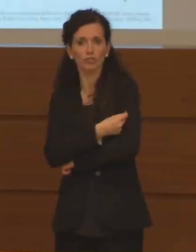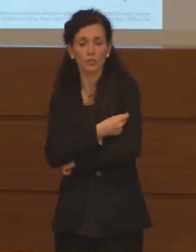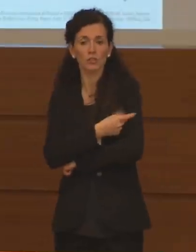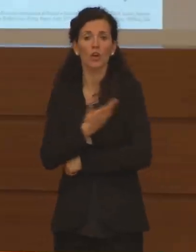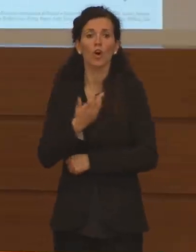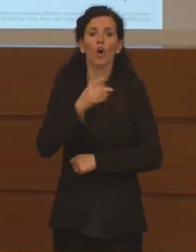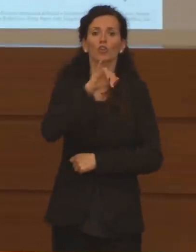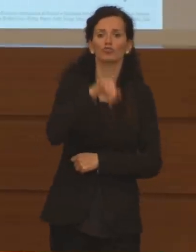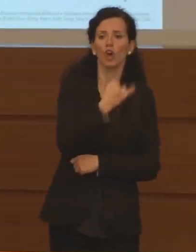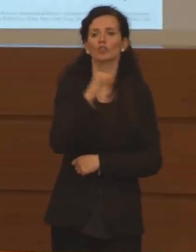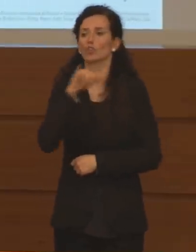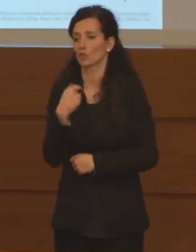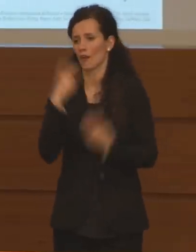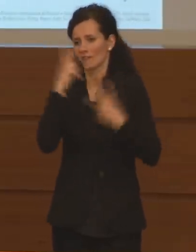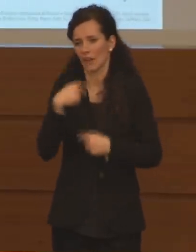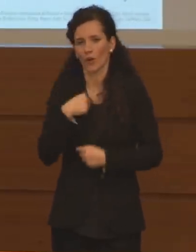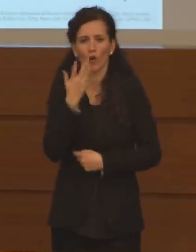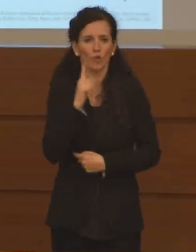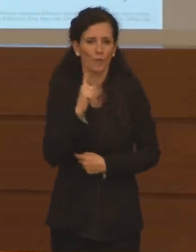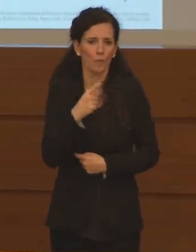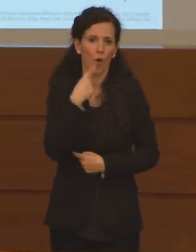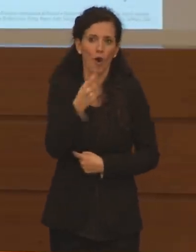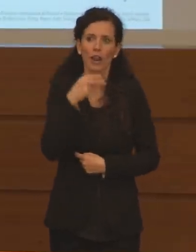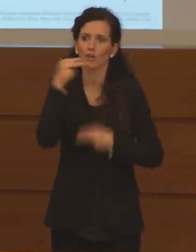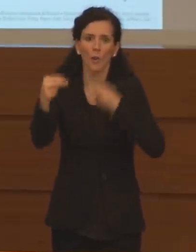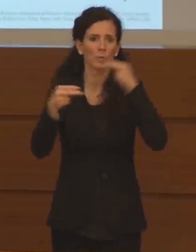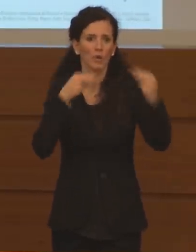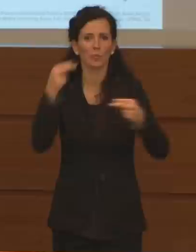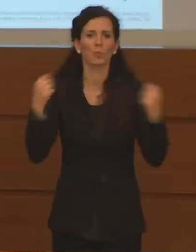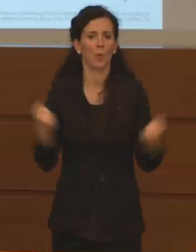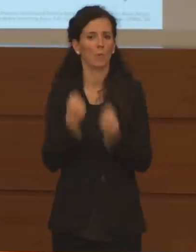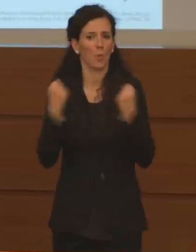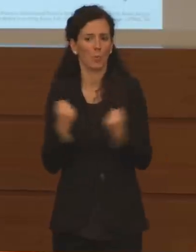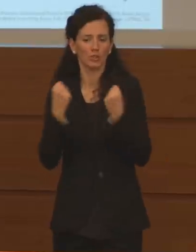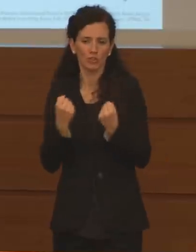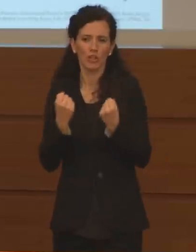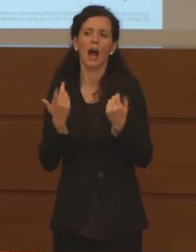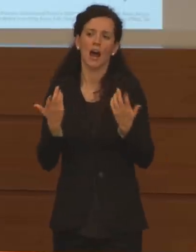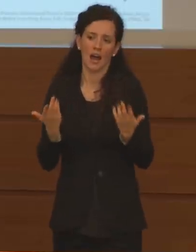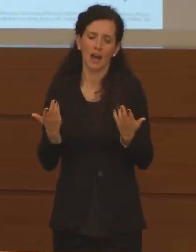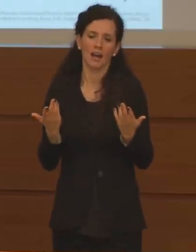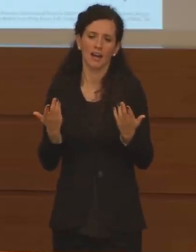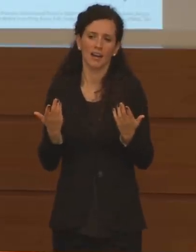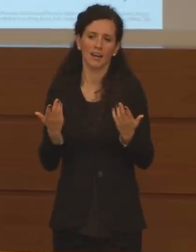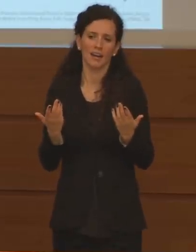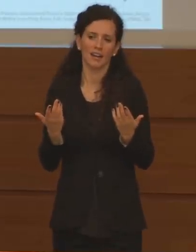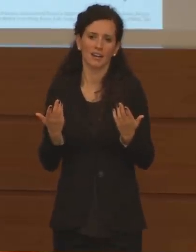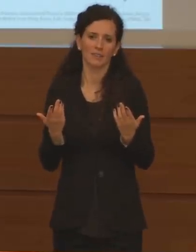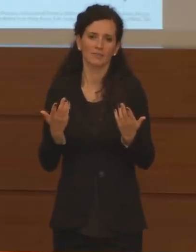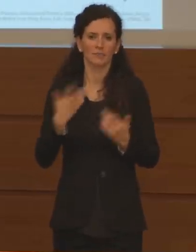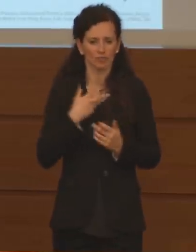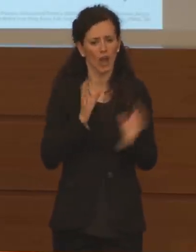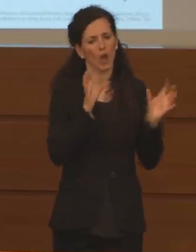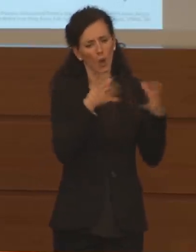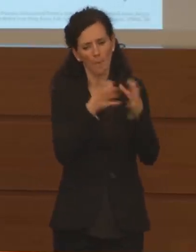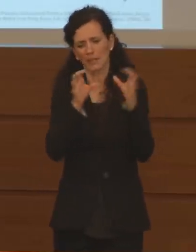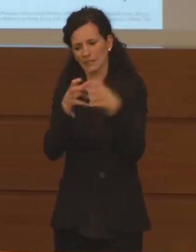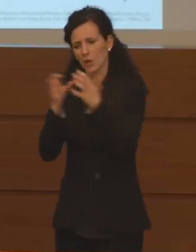Non vorrei fare pubblicità come dire o nomi di company private